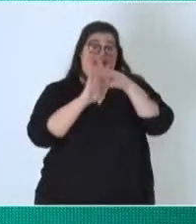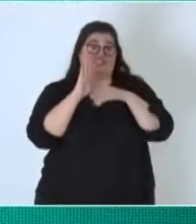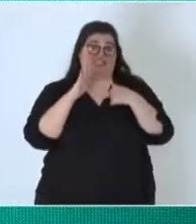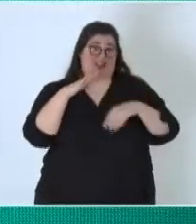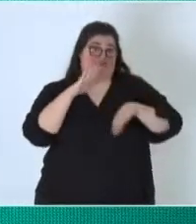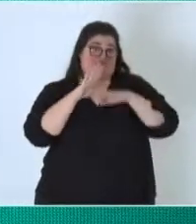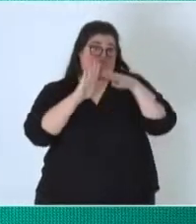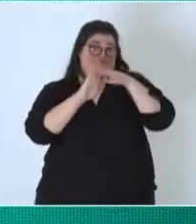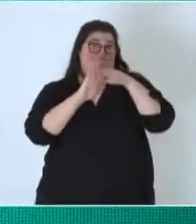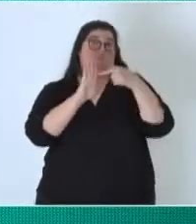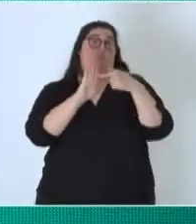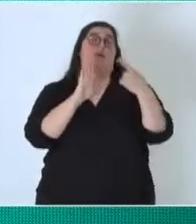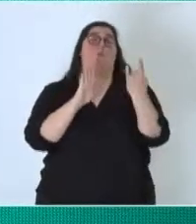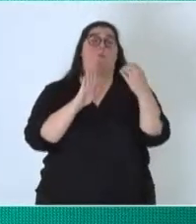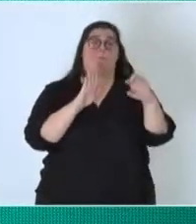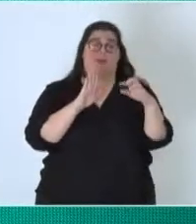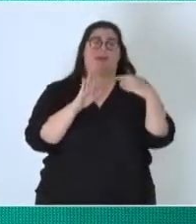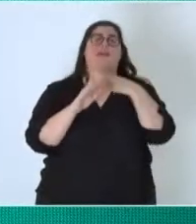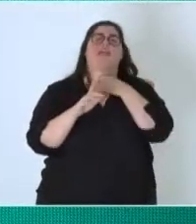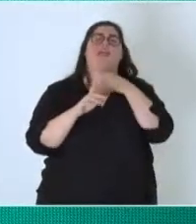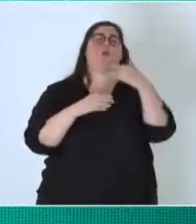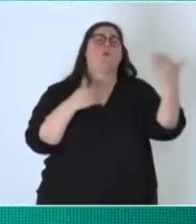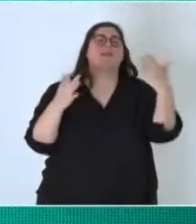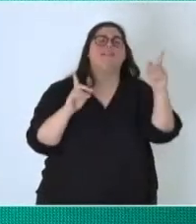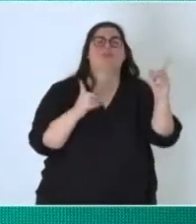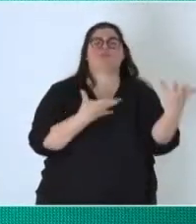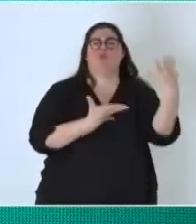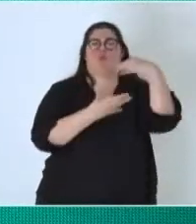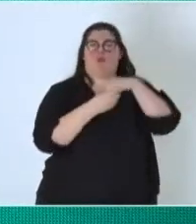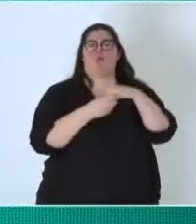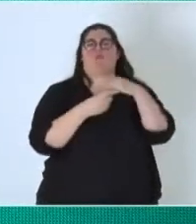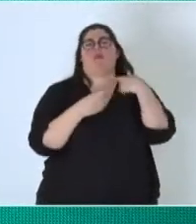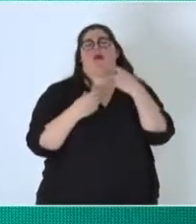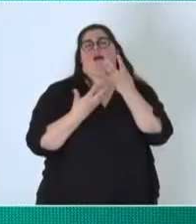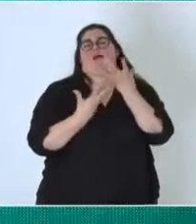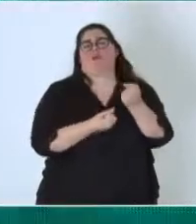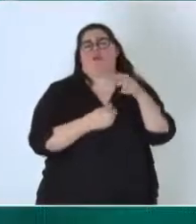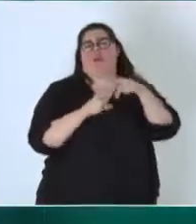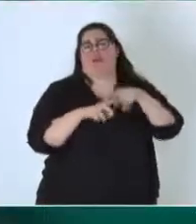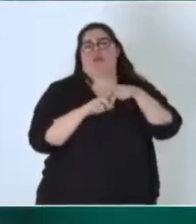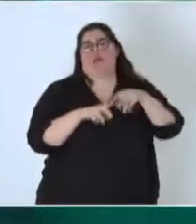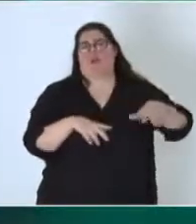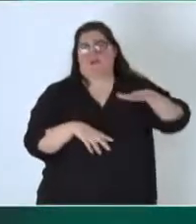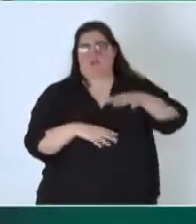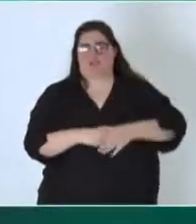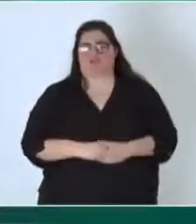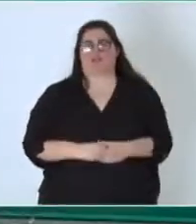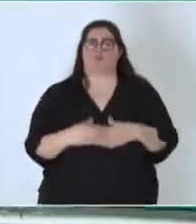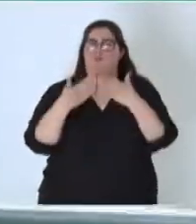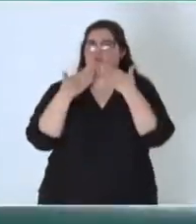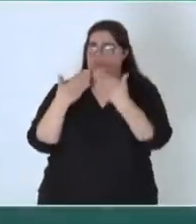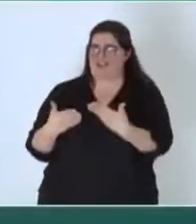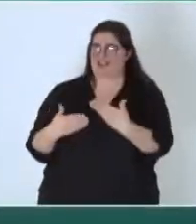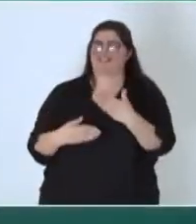ENFRENTAMOS AL MERCADO INMOBILIARIO Y LAS EMPRESAS QUE GOBIERNAN LA COMUNA Y LAS CIUDAD. QUEREMOS PONER EN EL CENTRO